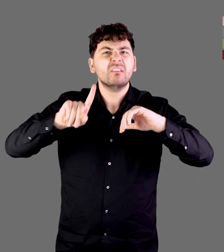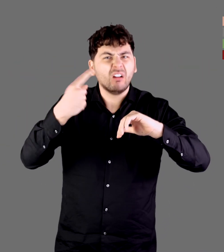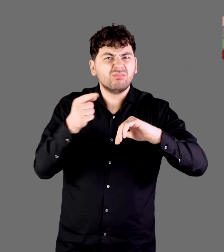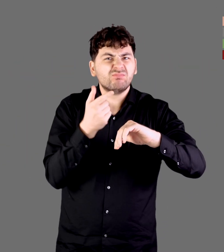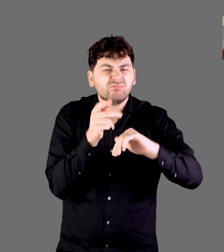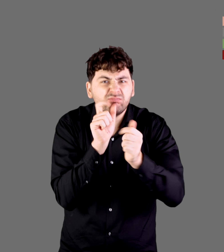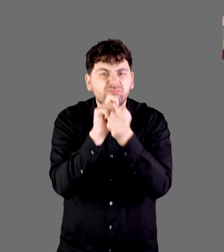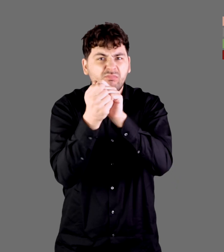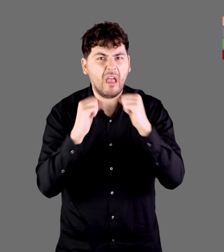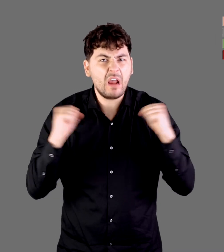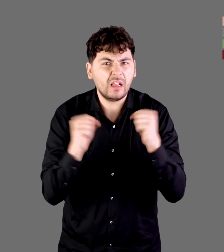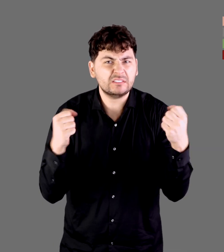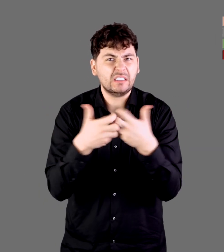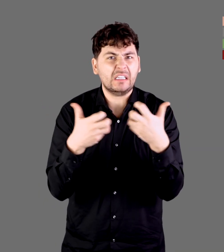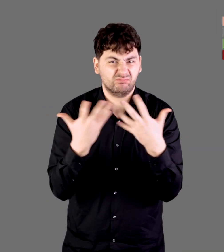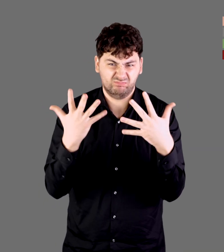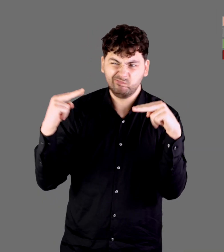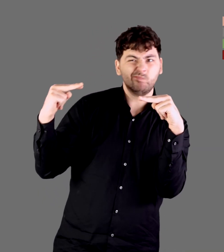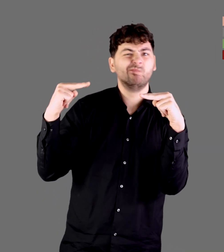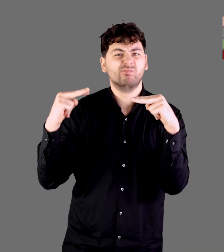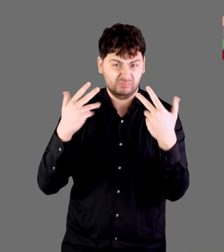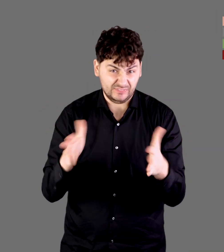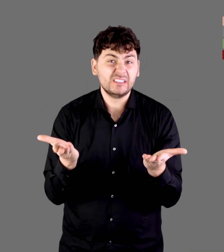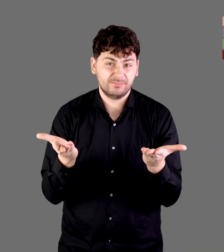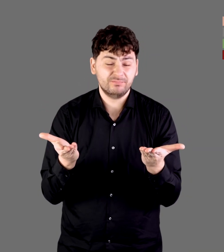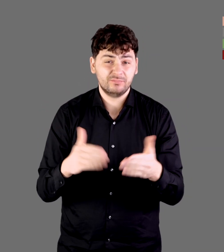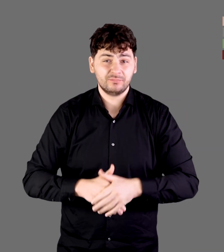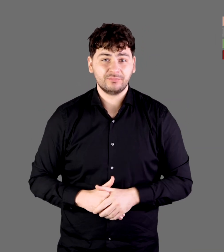die sich im Kalten Krieg feindlich gegenüberstanden.